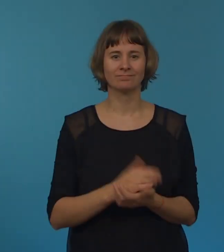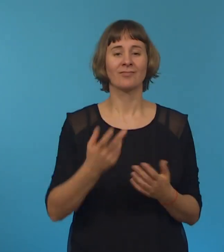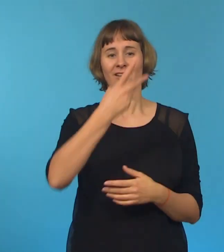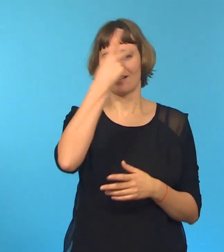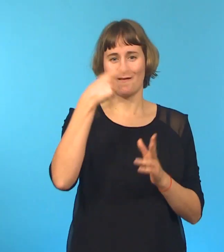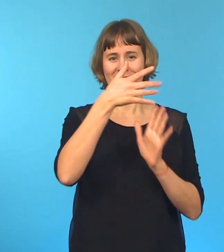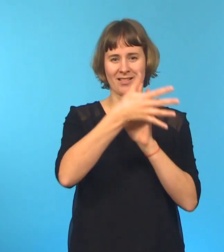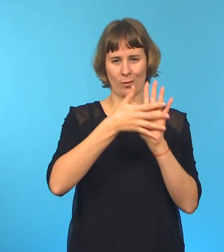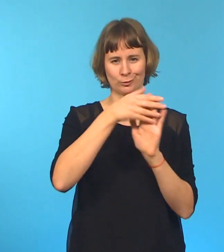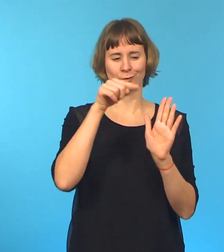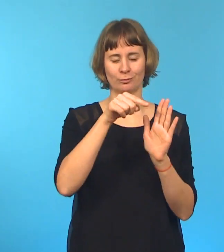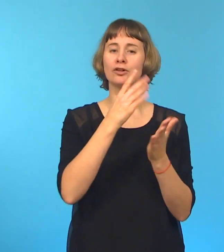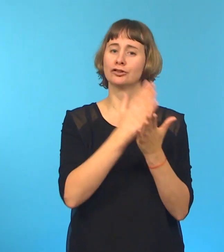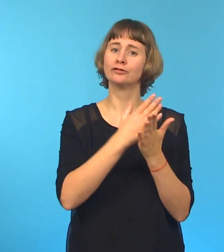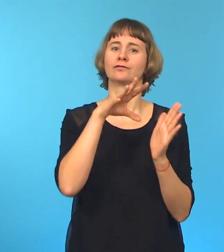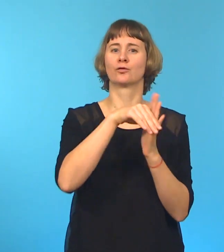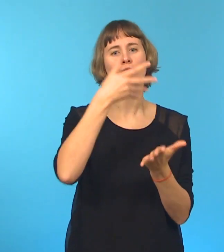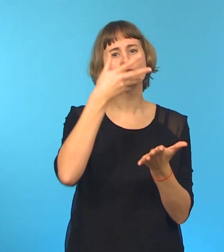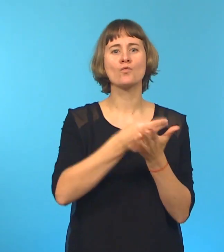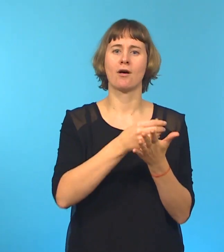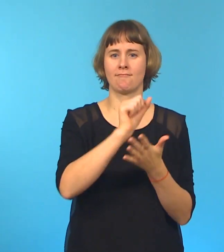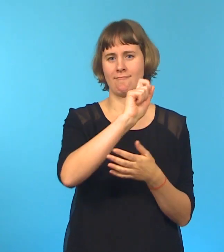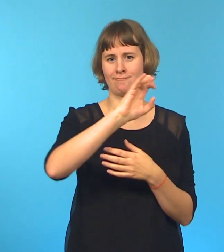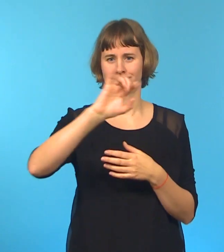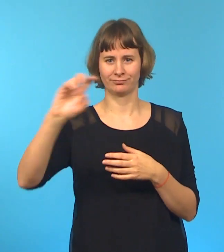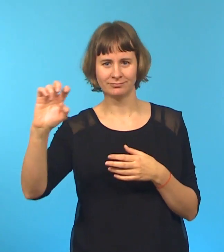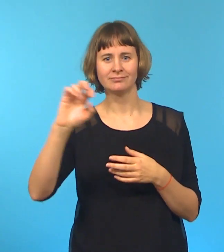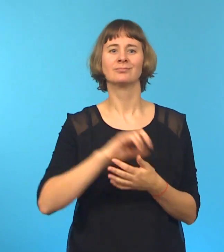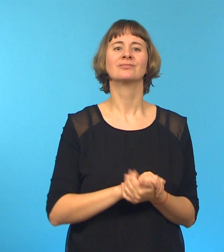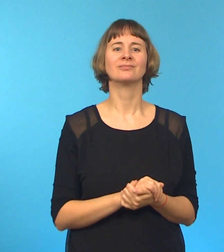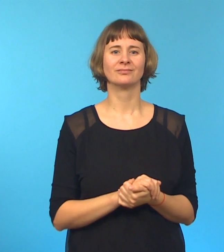Lietuvių gestų kalba turi ir gestų abėcėlę,